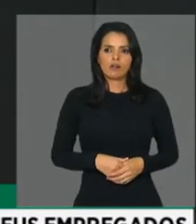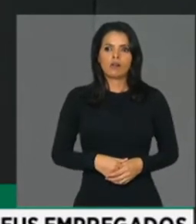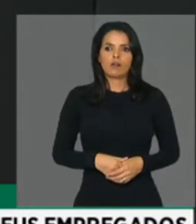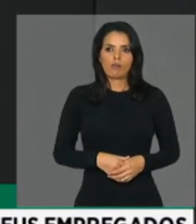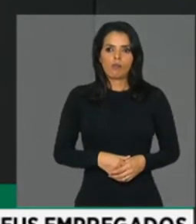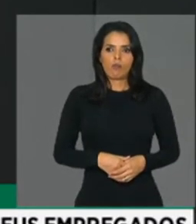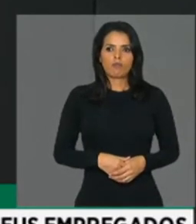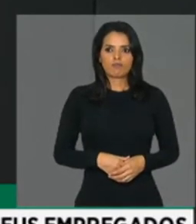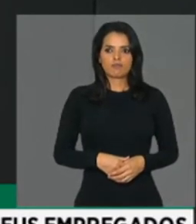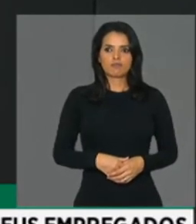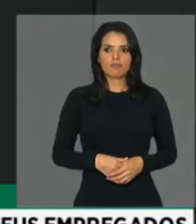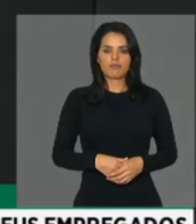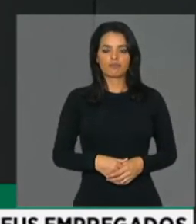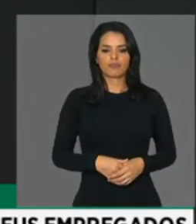322, TOTAL 457, ART. 17, 1,